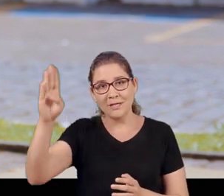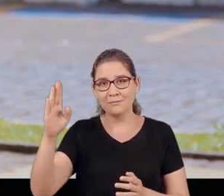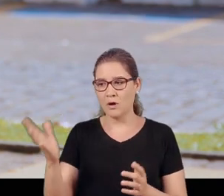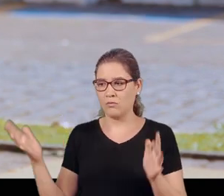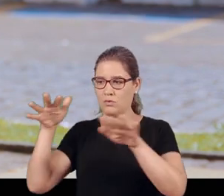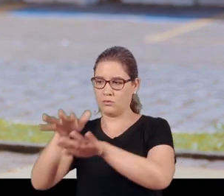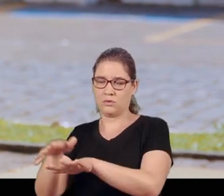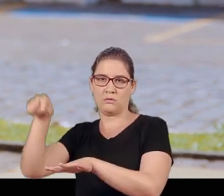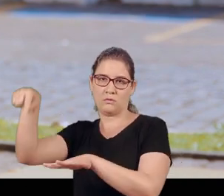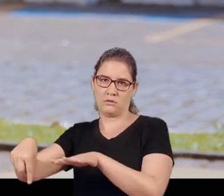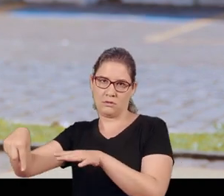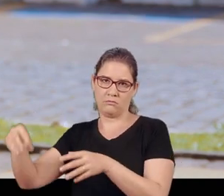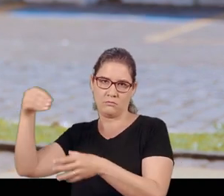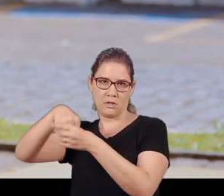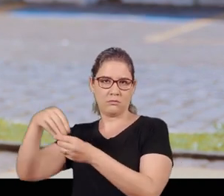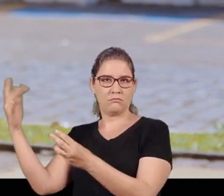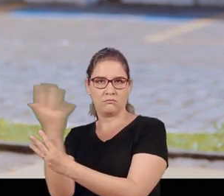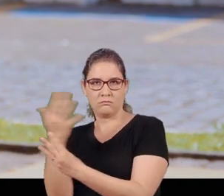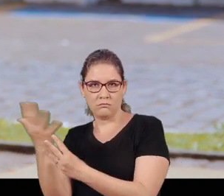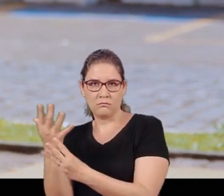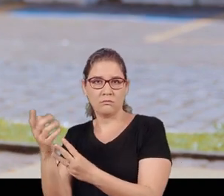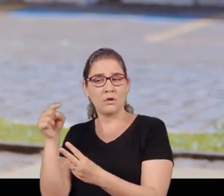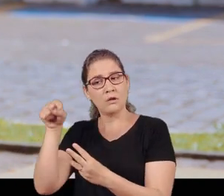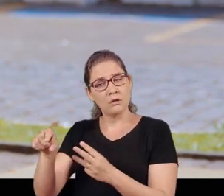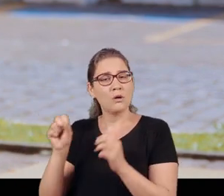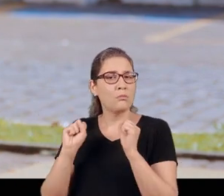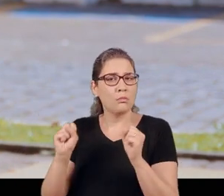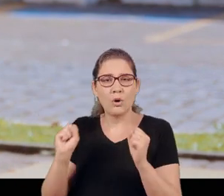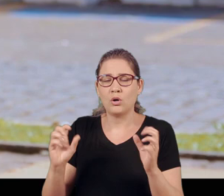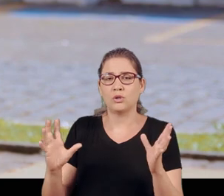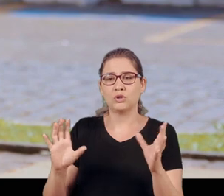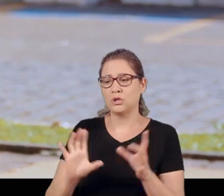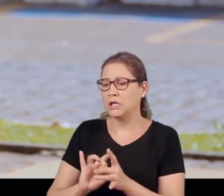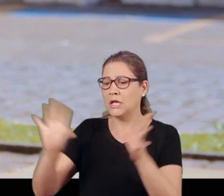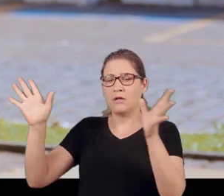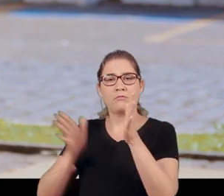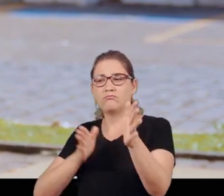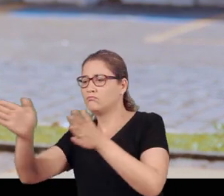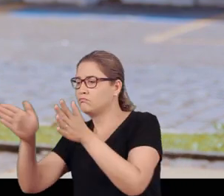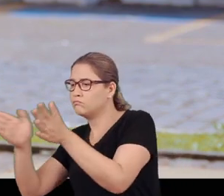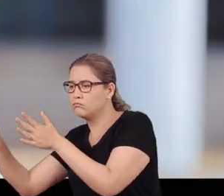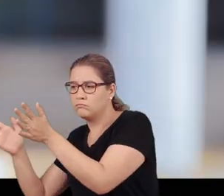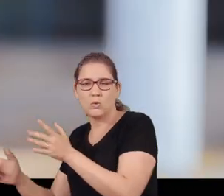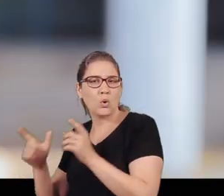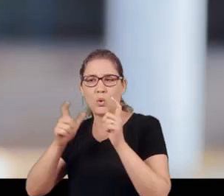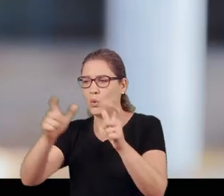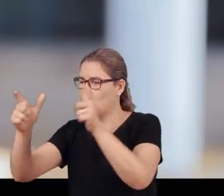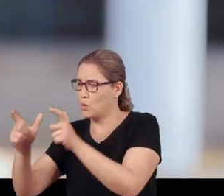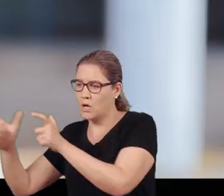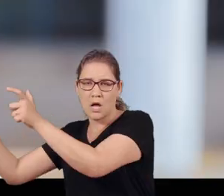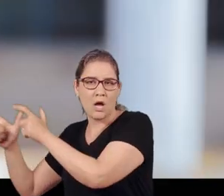aluno dentro da nossa universidade e que ele possa ter acesso a todos os espaços